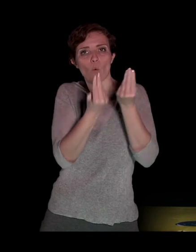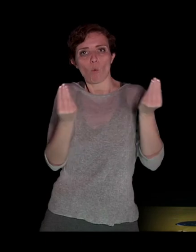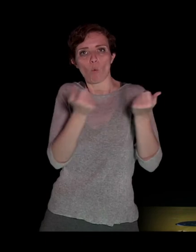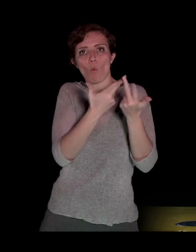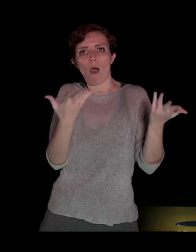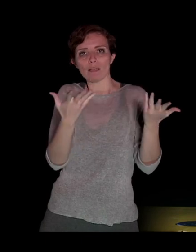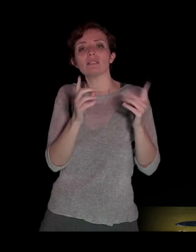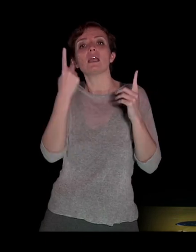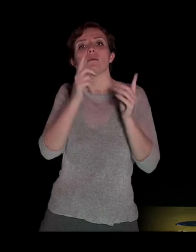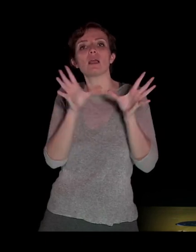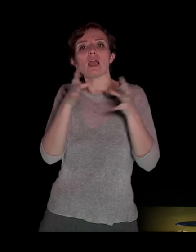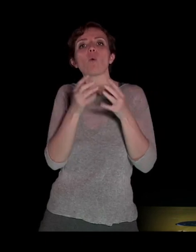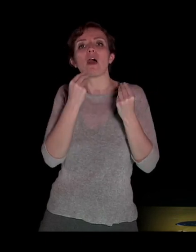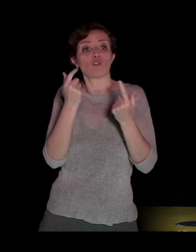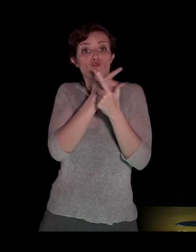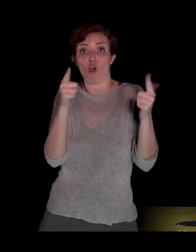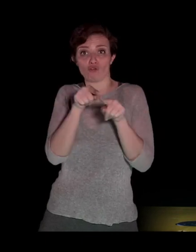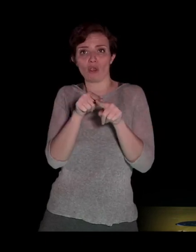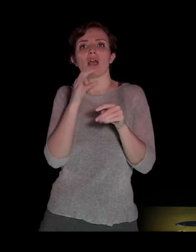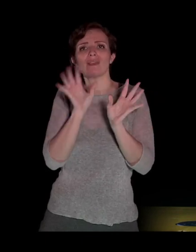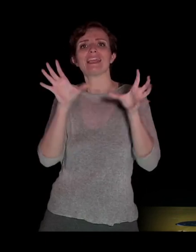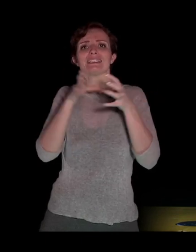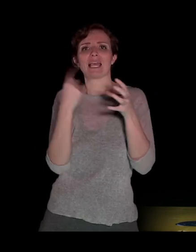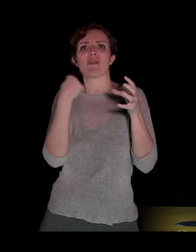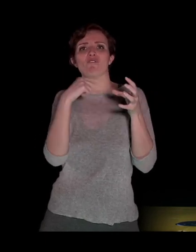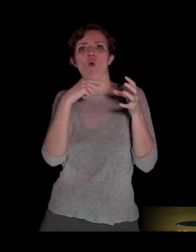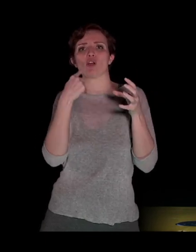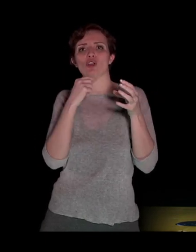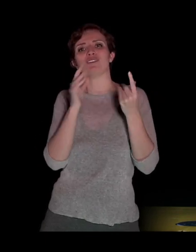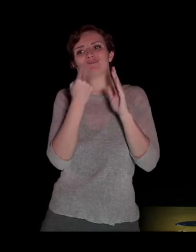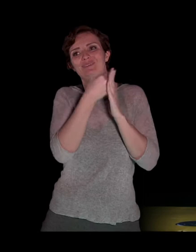cioè un insieme che non contiene alcun elemento, e si indica in questo modo.